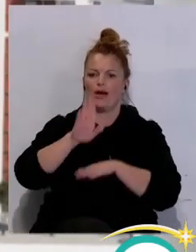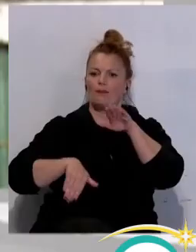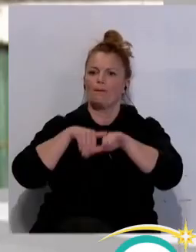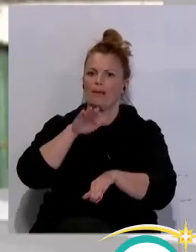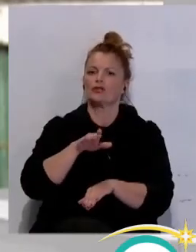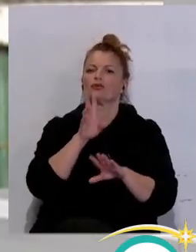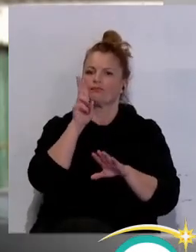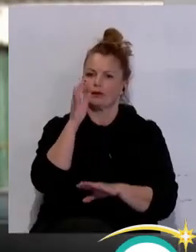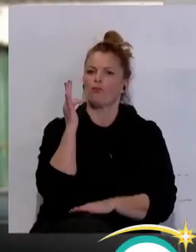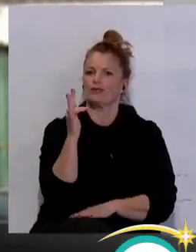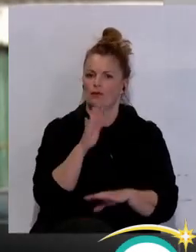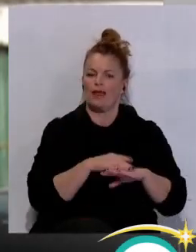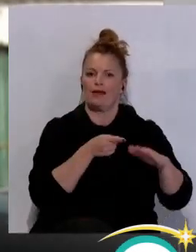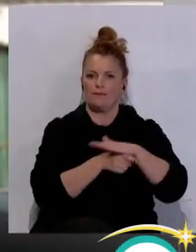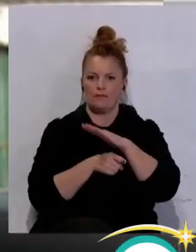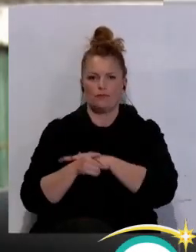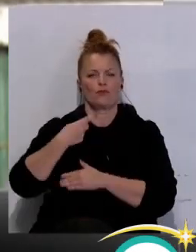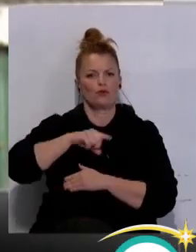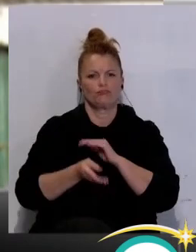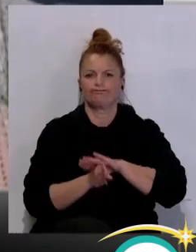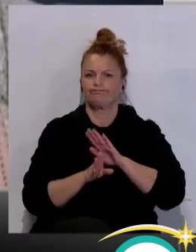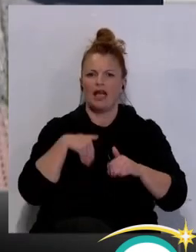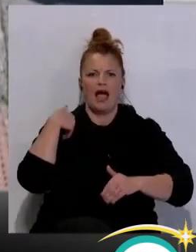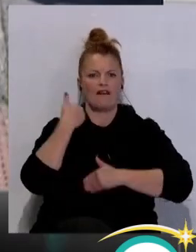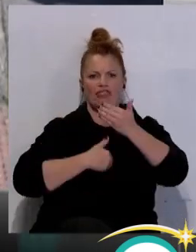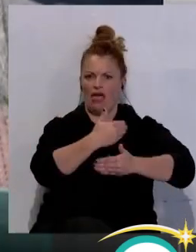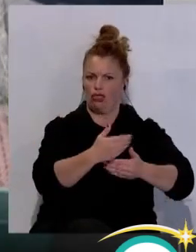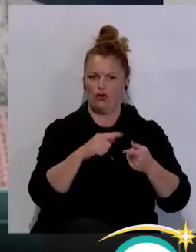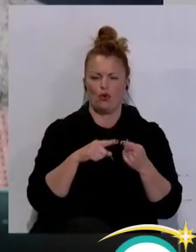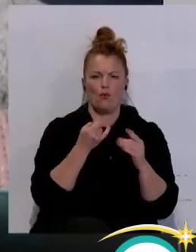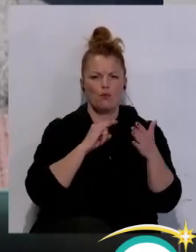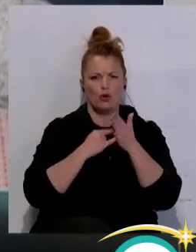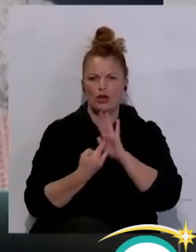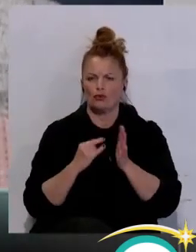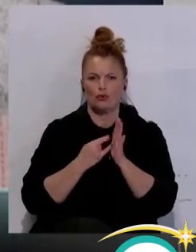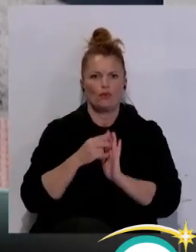Seguimos avanzando seguimos dando pasos en un proyecto de muchísimo calado para esta ciudad que